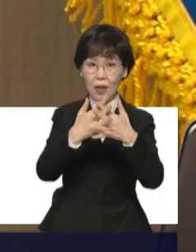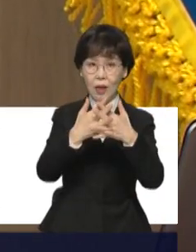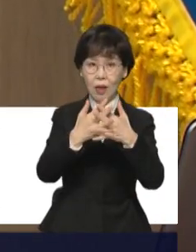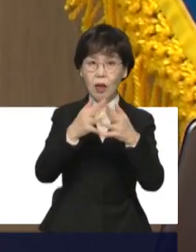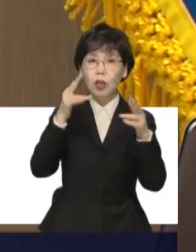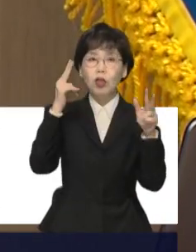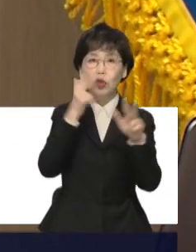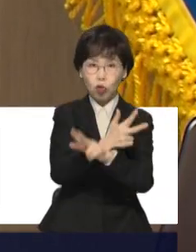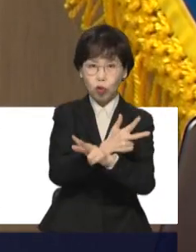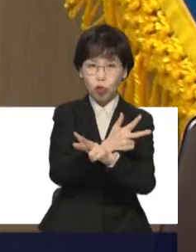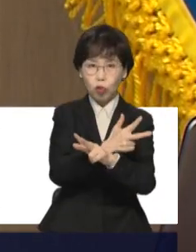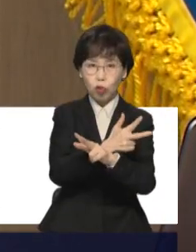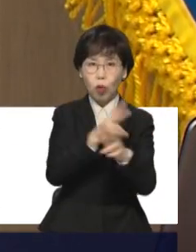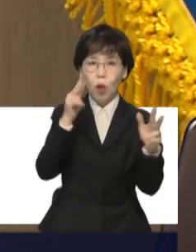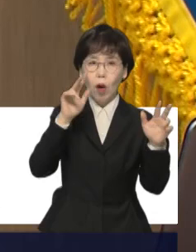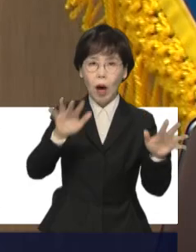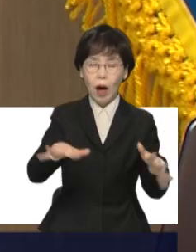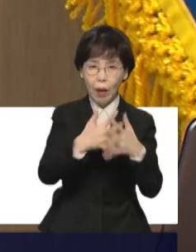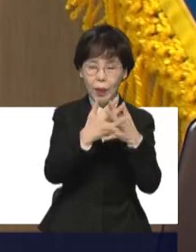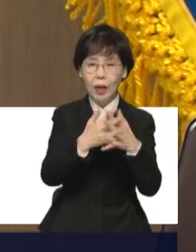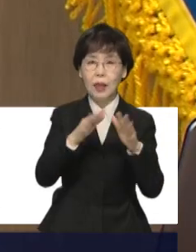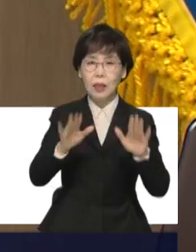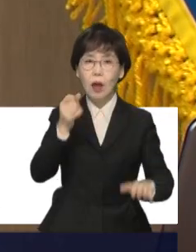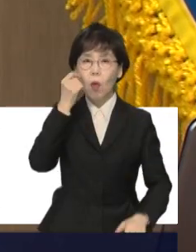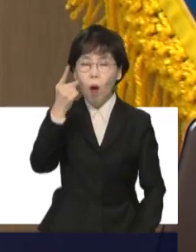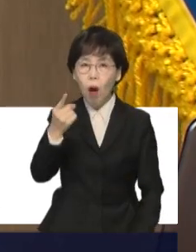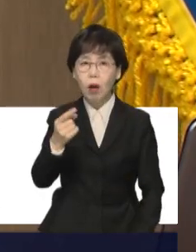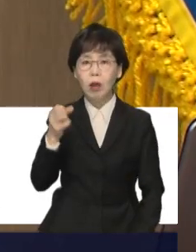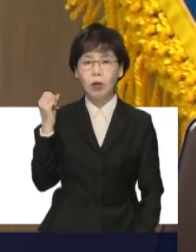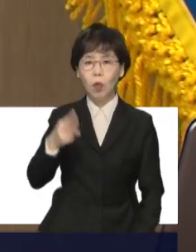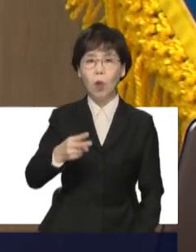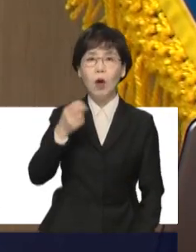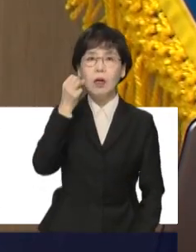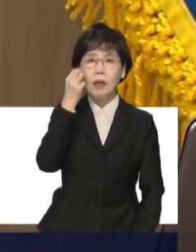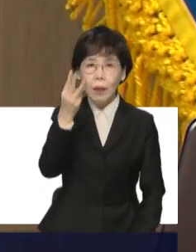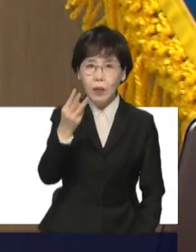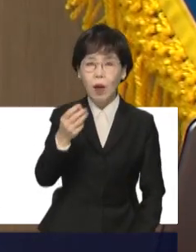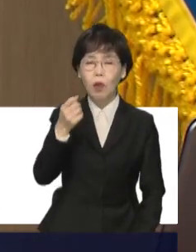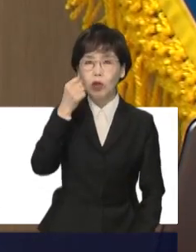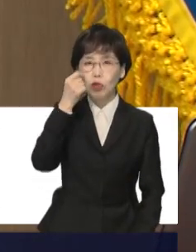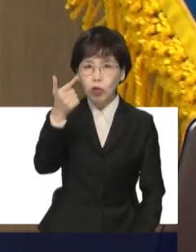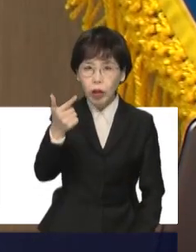주 단위에서 월, 분기, 반기, 연 단위로